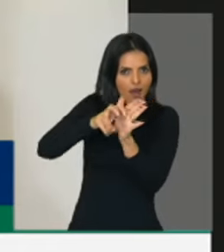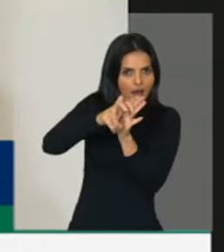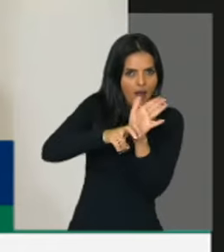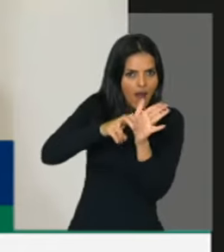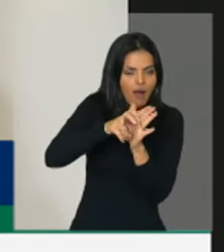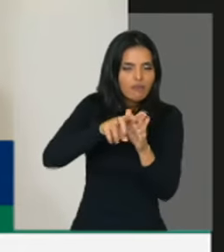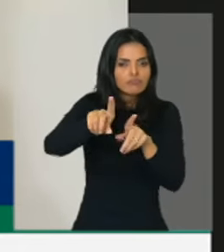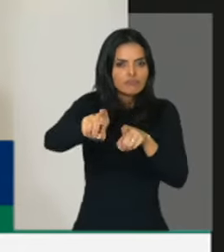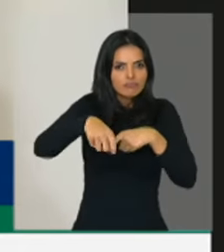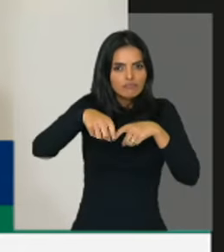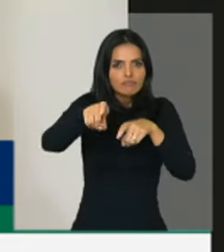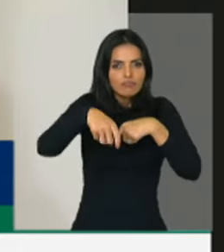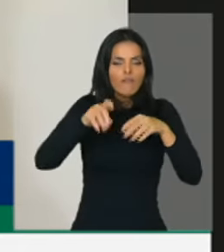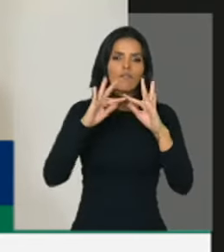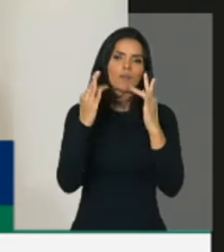AGRICULTURA FAMILIAR. SÓASSIM O BRASIL PODE SAIR DESSA